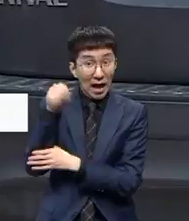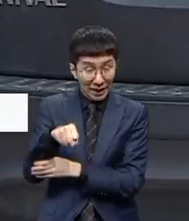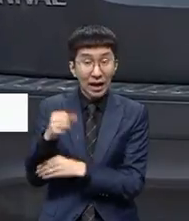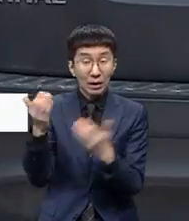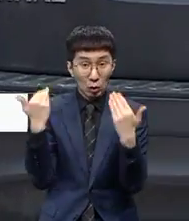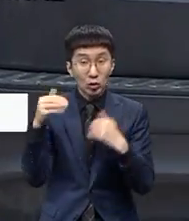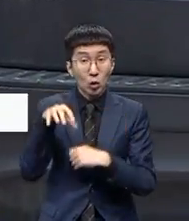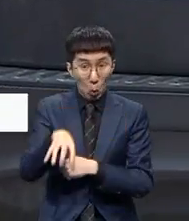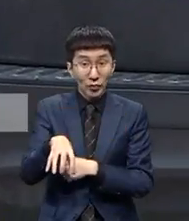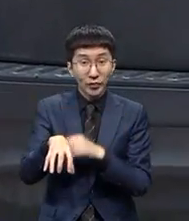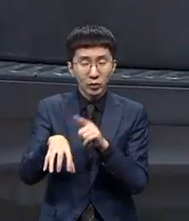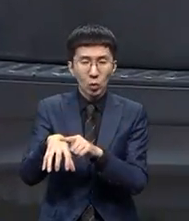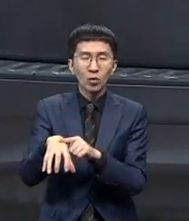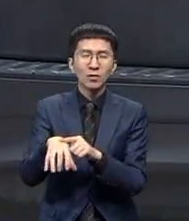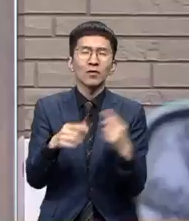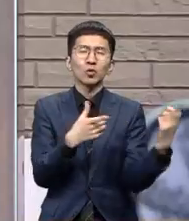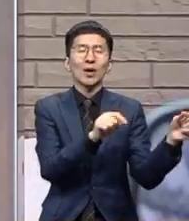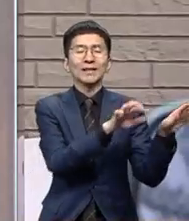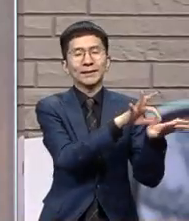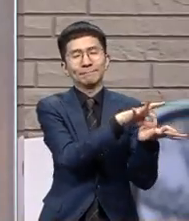예정이라고 방역당국은 밝혔습니다. SBS 안상우입니다.